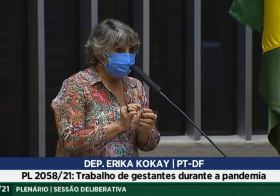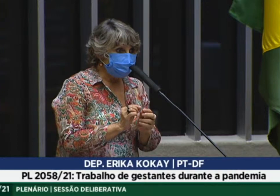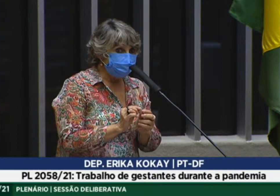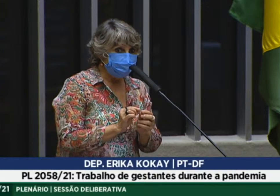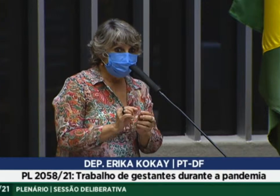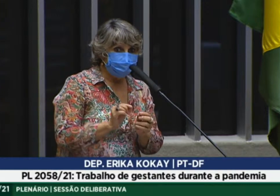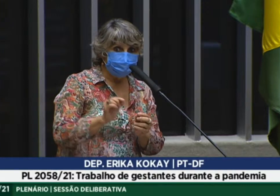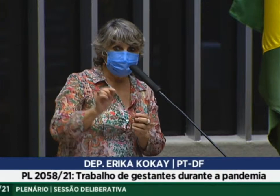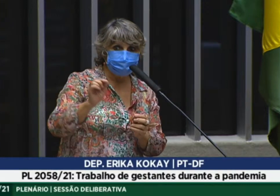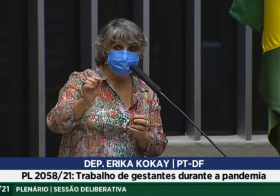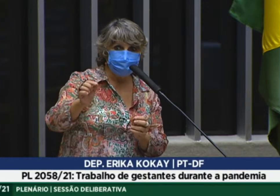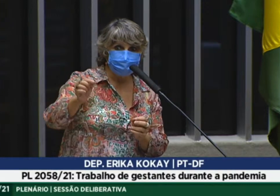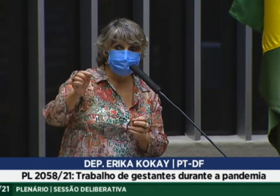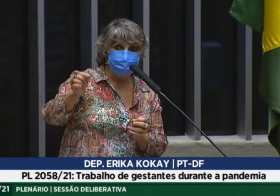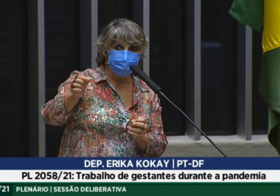JUSTIFICAR QUAL O RISCO, O RISCO DE MORTE DAS GRÁVIDAS,